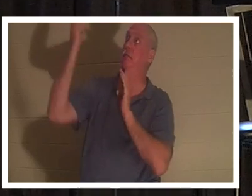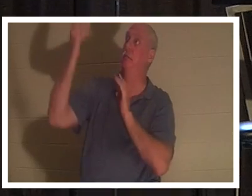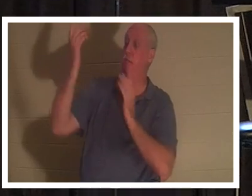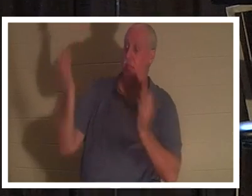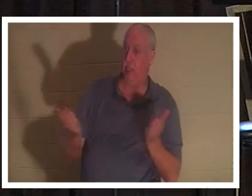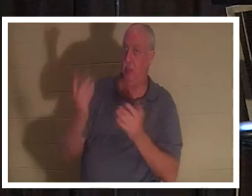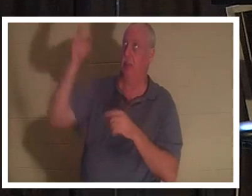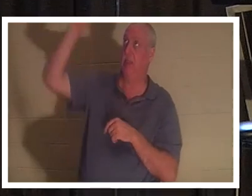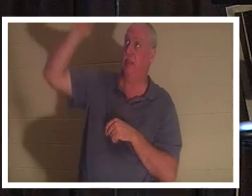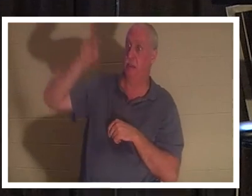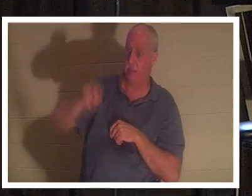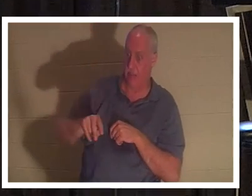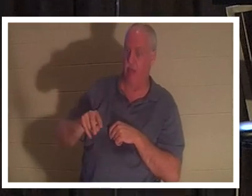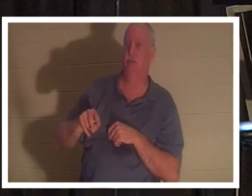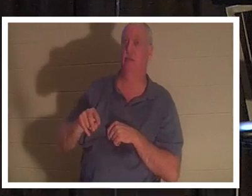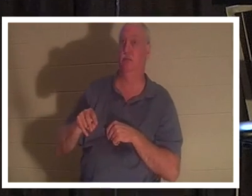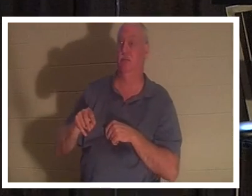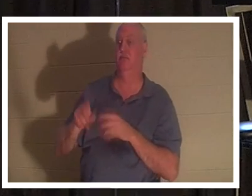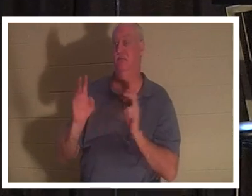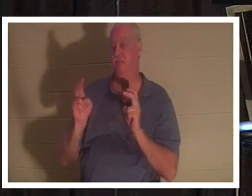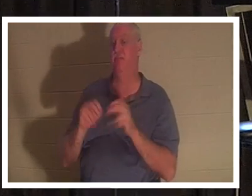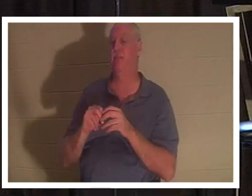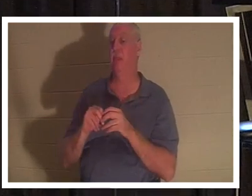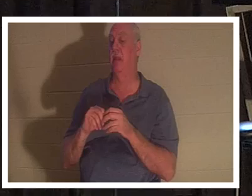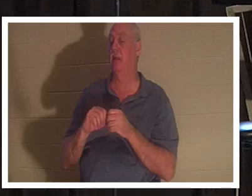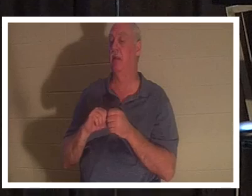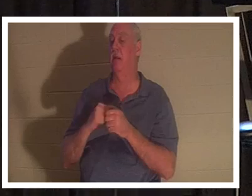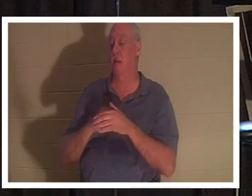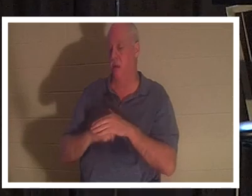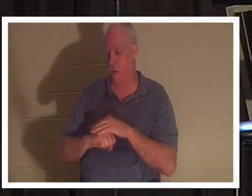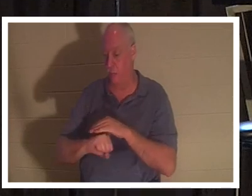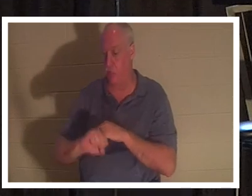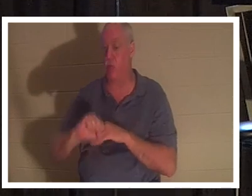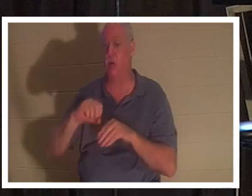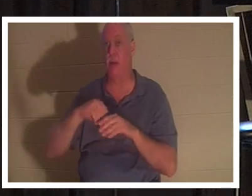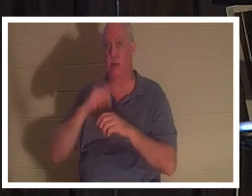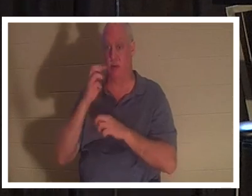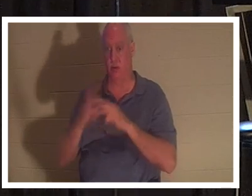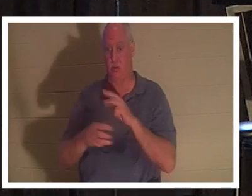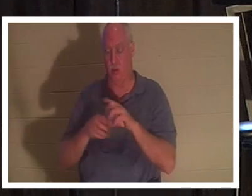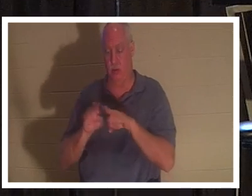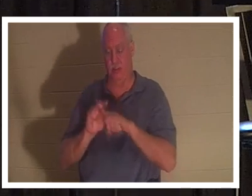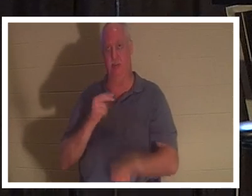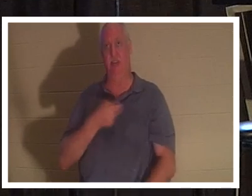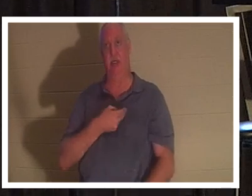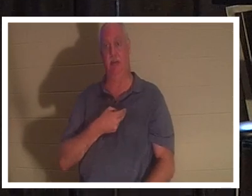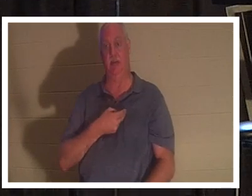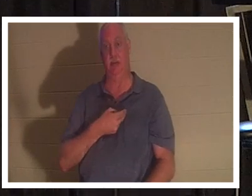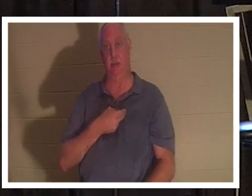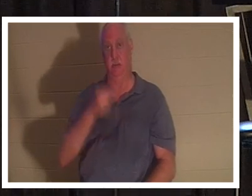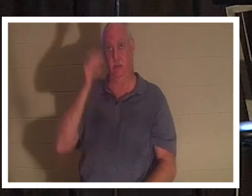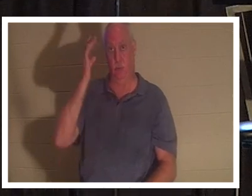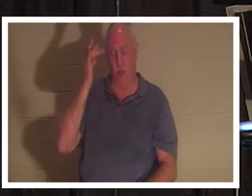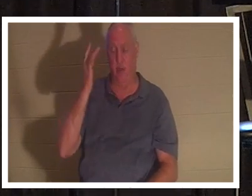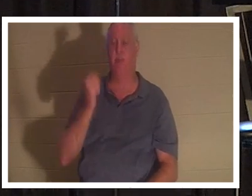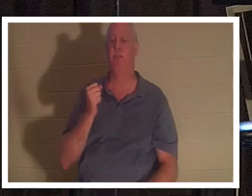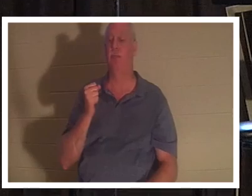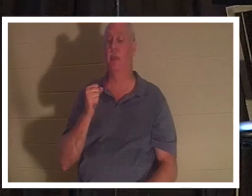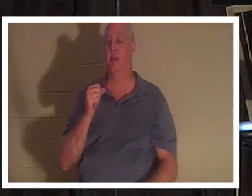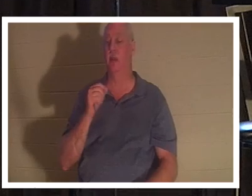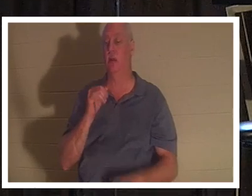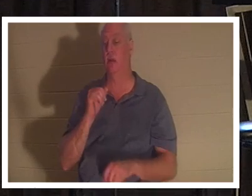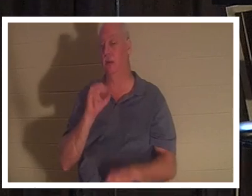dire, et est né dans le monde tout comme nous, parce que la malédiction qui a été placée sur